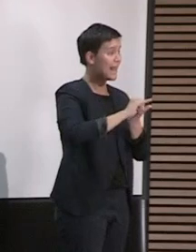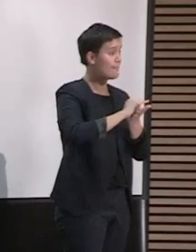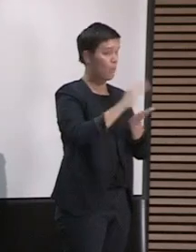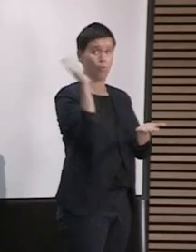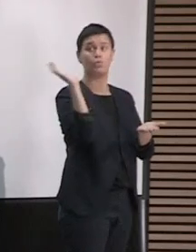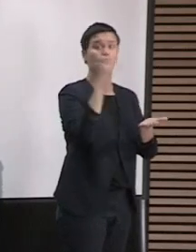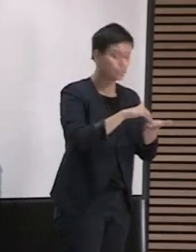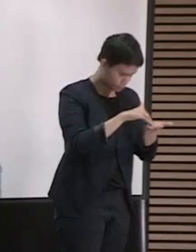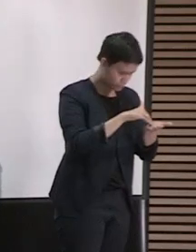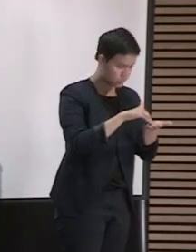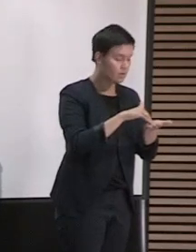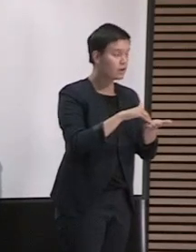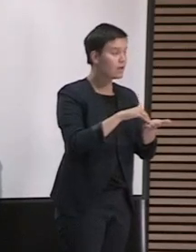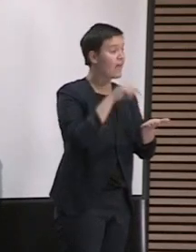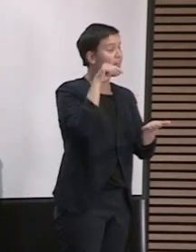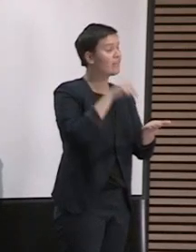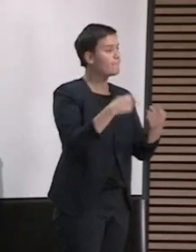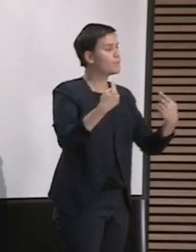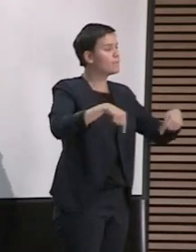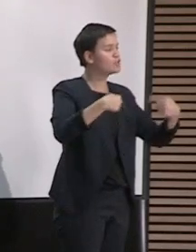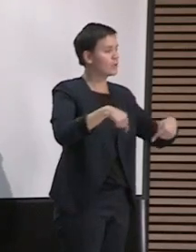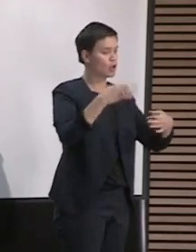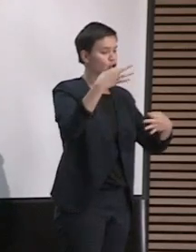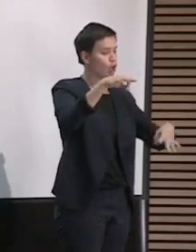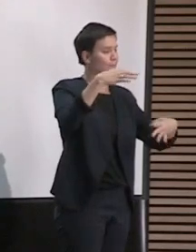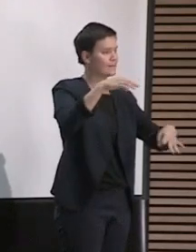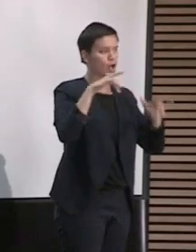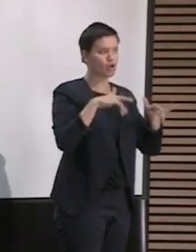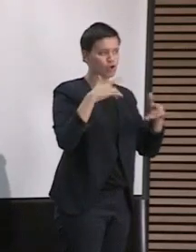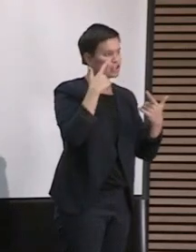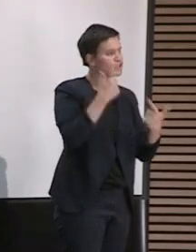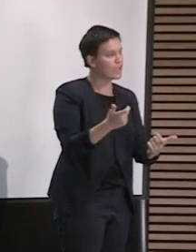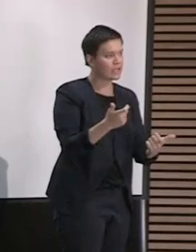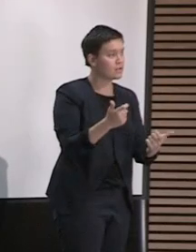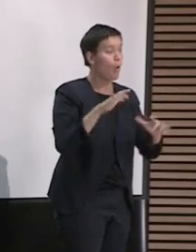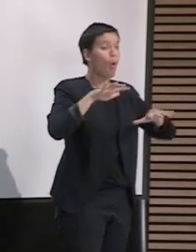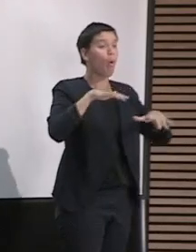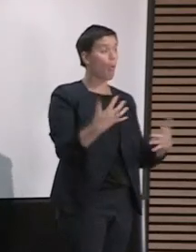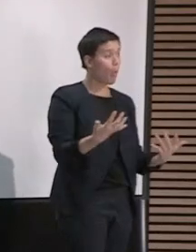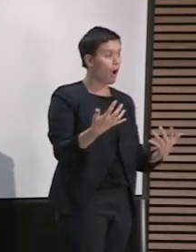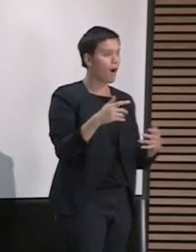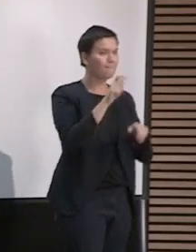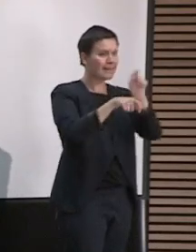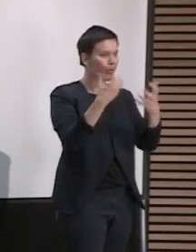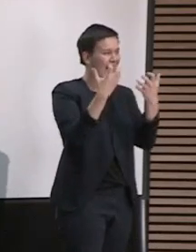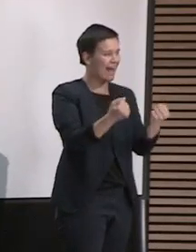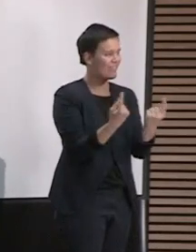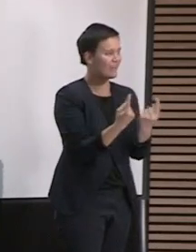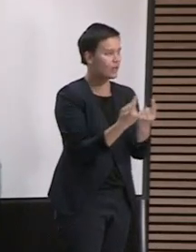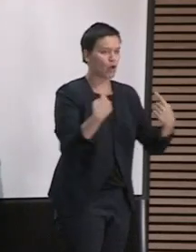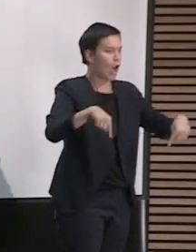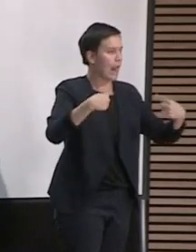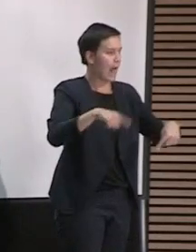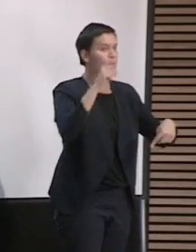mai i Akarana. Kua maha nga